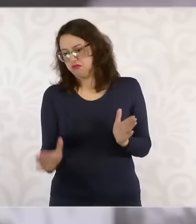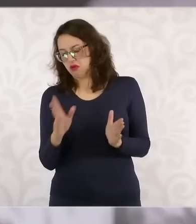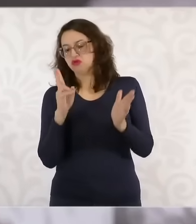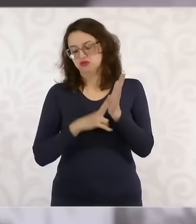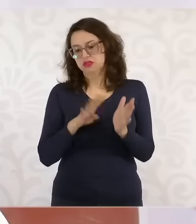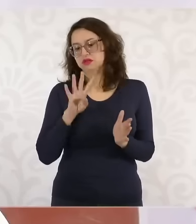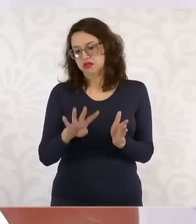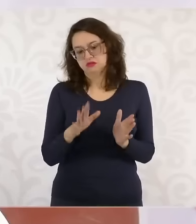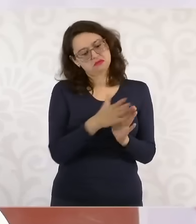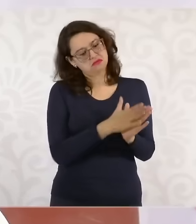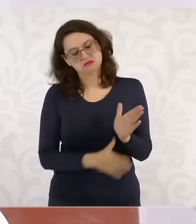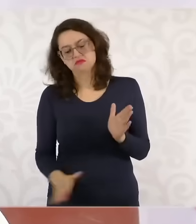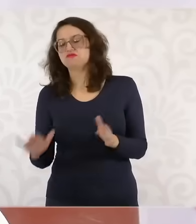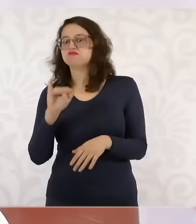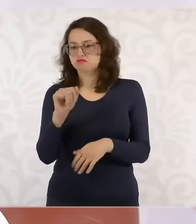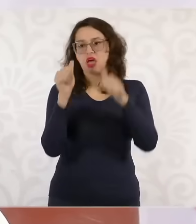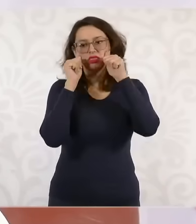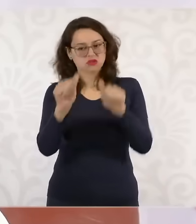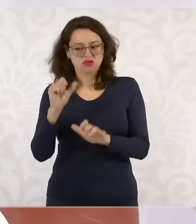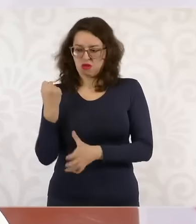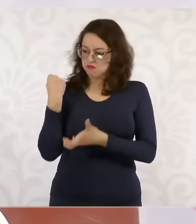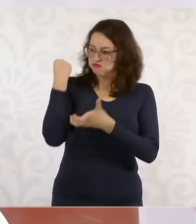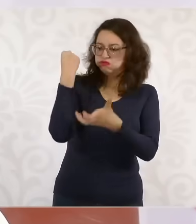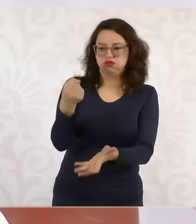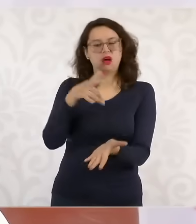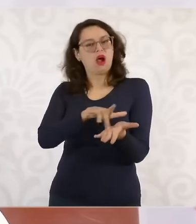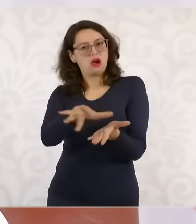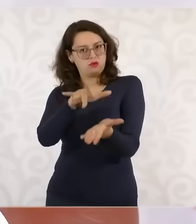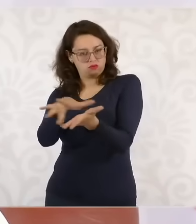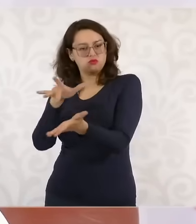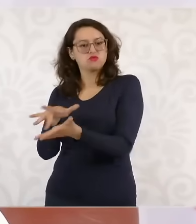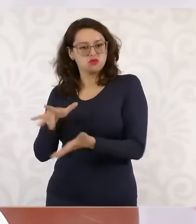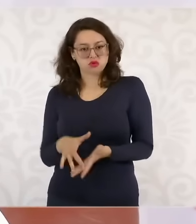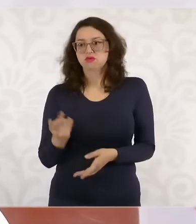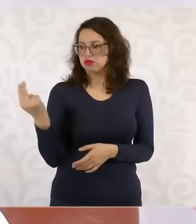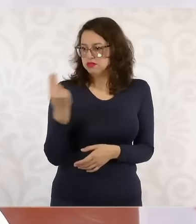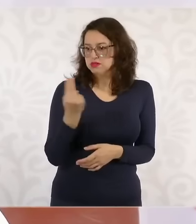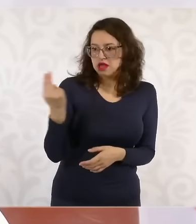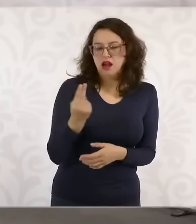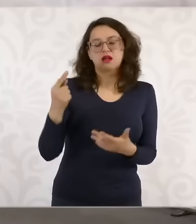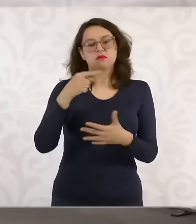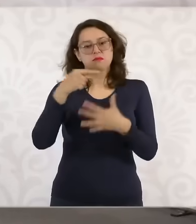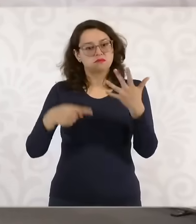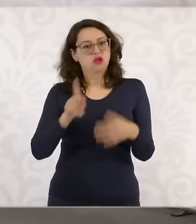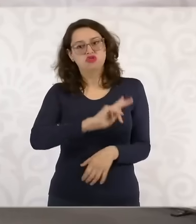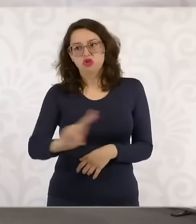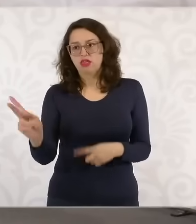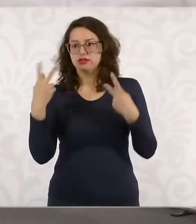sido han ido aumentando como ha sido necesario para cubrir la universalidad en estos estados,